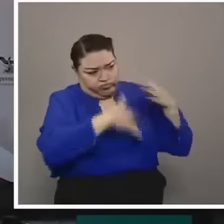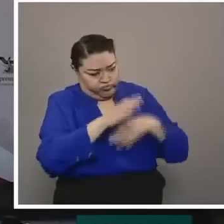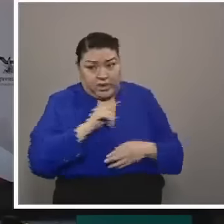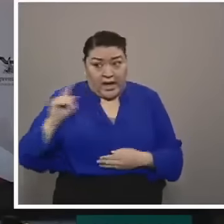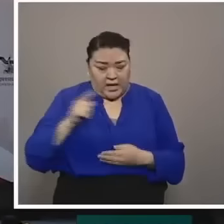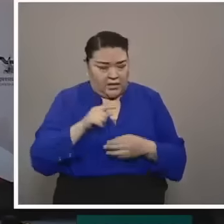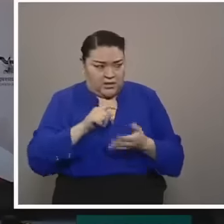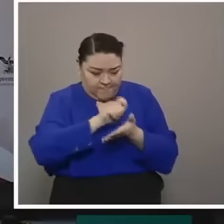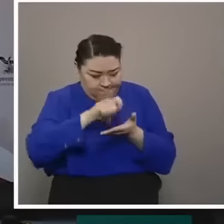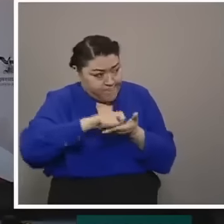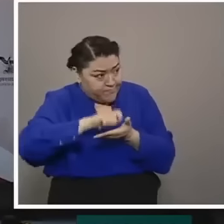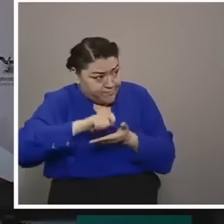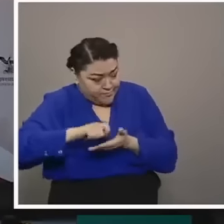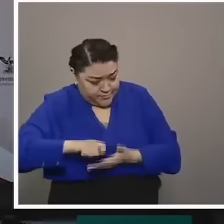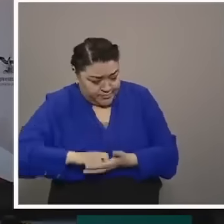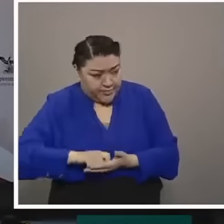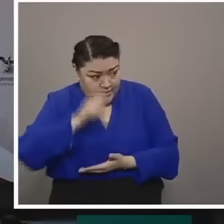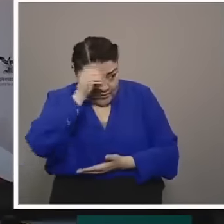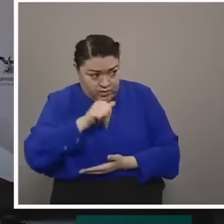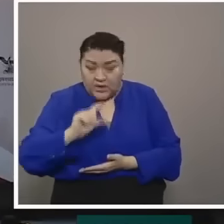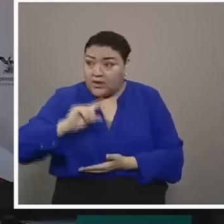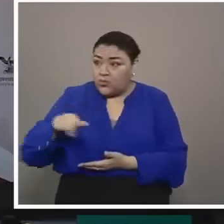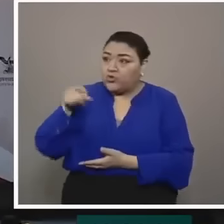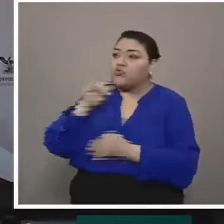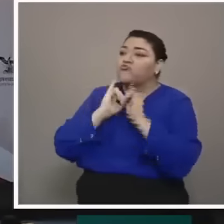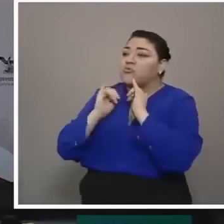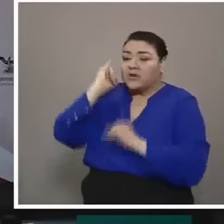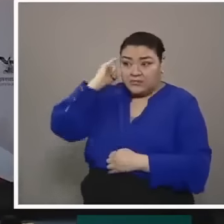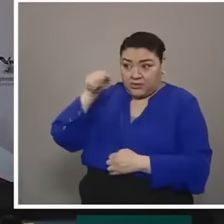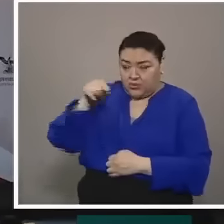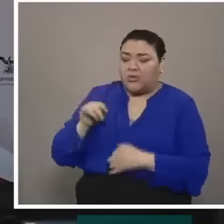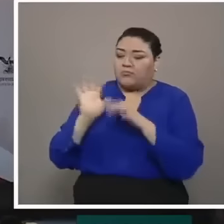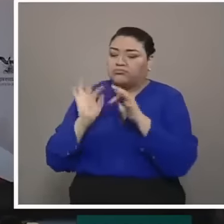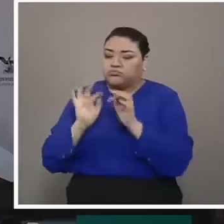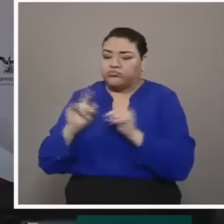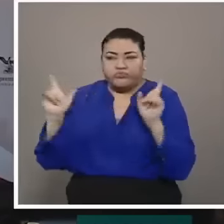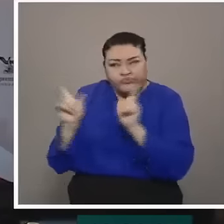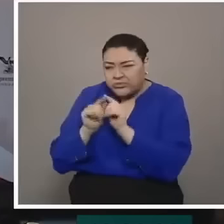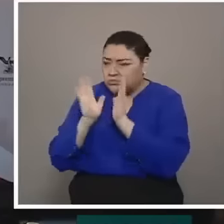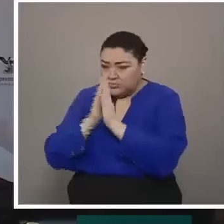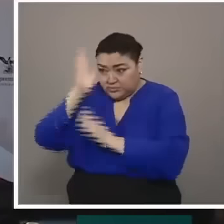traducción sintética de la intervención. Gracias, ministro presidente. El asunto que presento el día